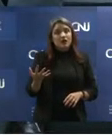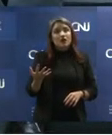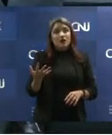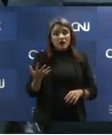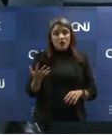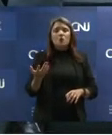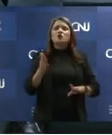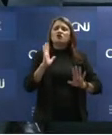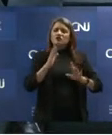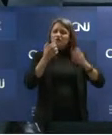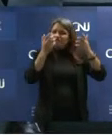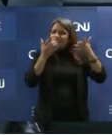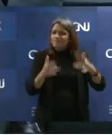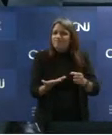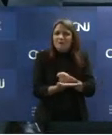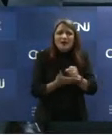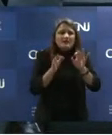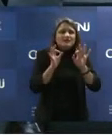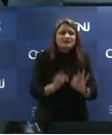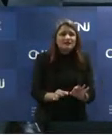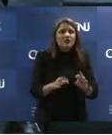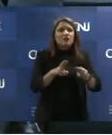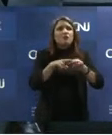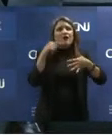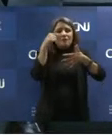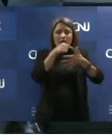lançada a partir de elementos idôneos e concretos,